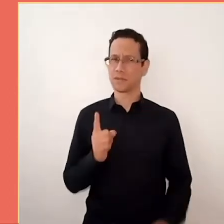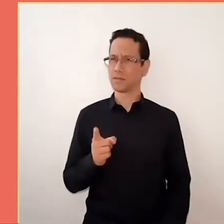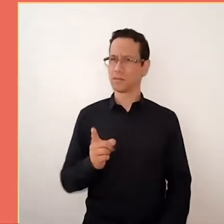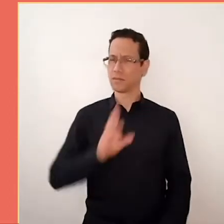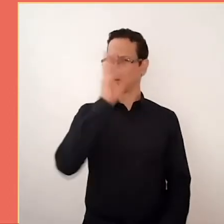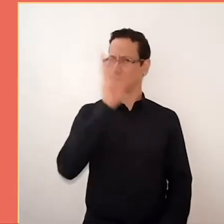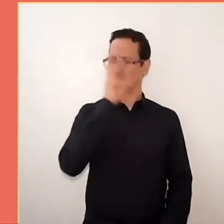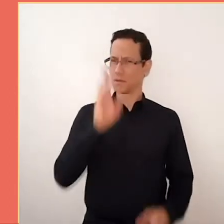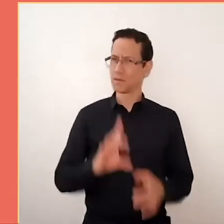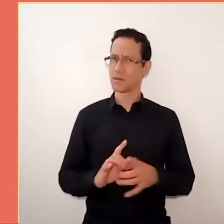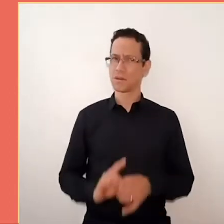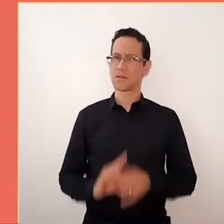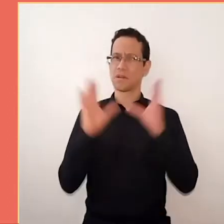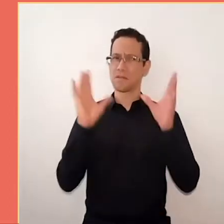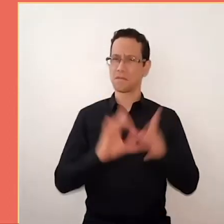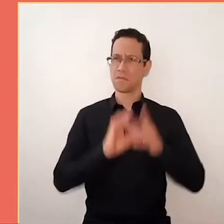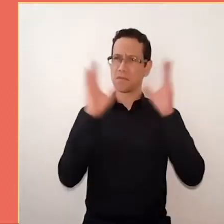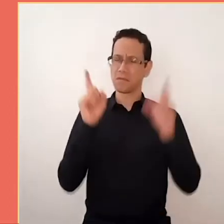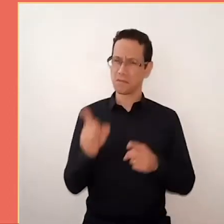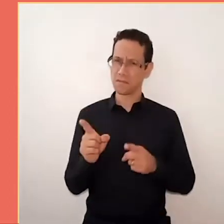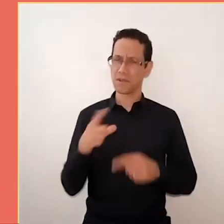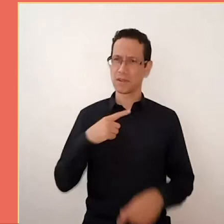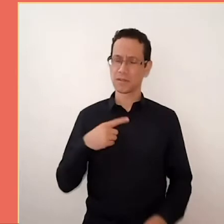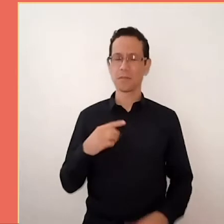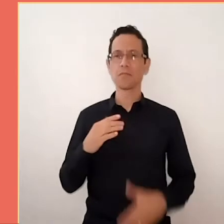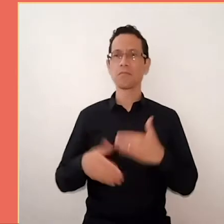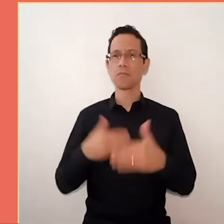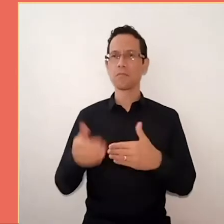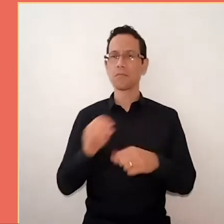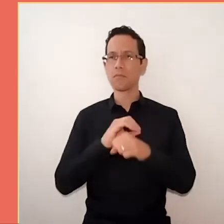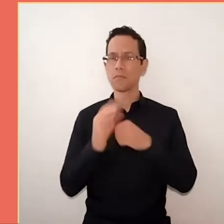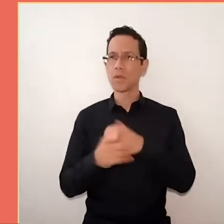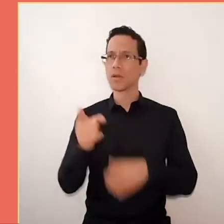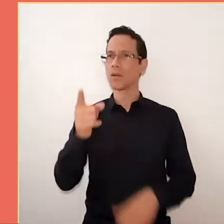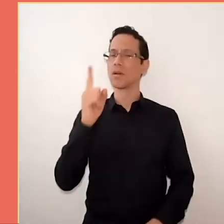Ele está fazendo isso? Aquilo? E quando chega aos 23 anos eu falo, nós apostamos na liberdade